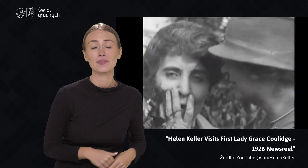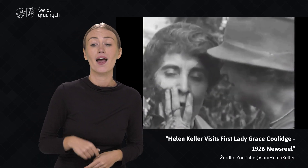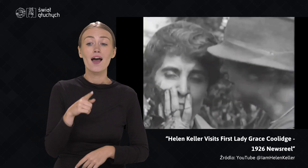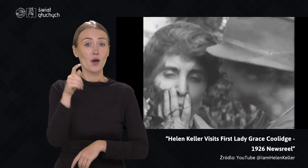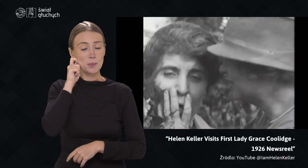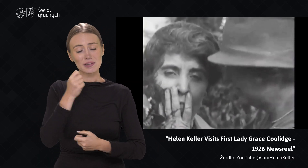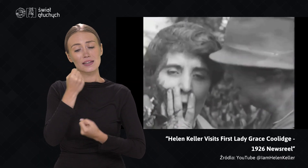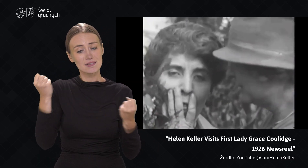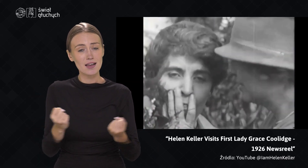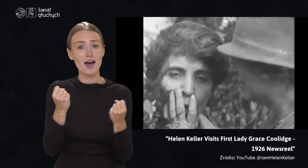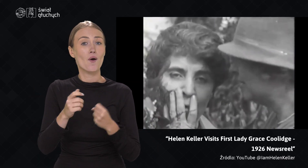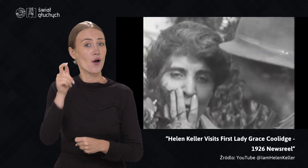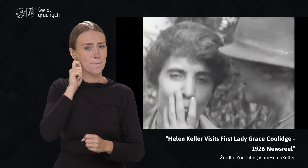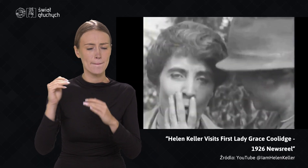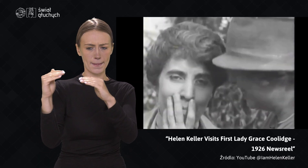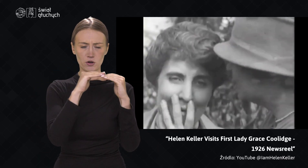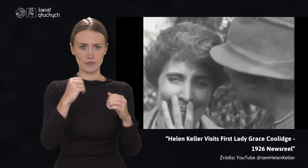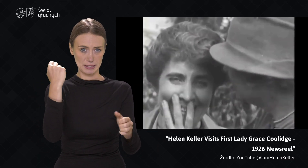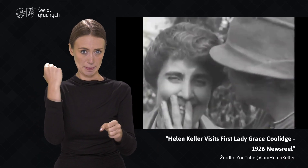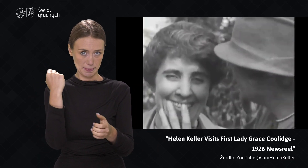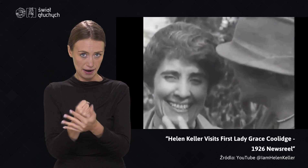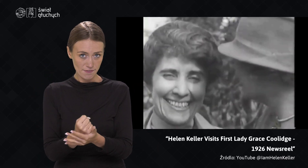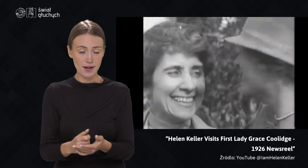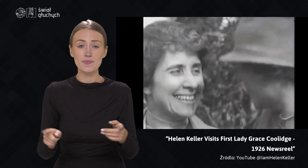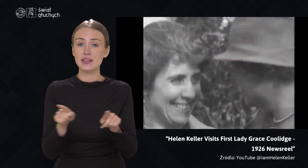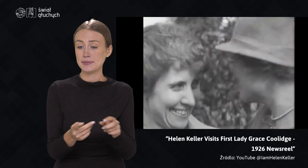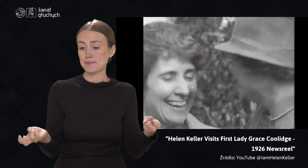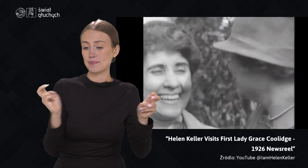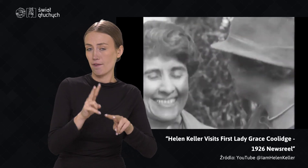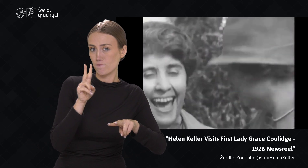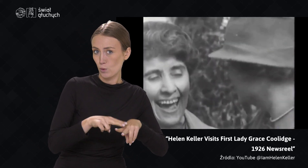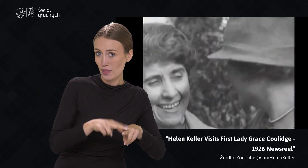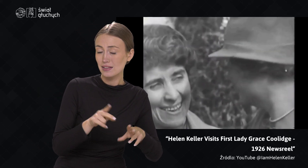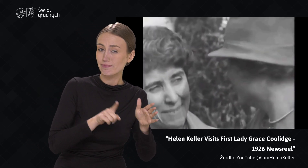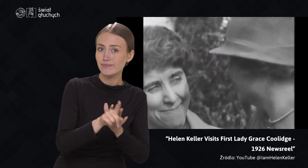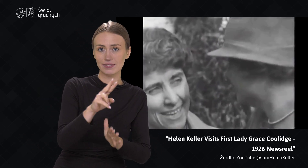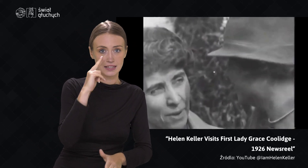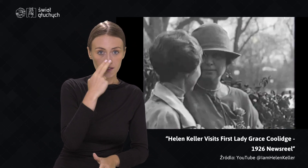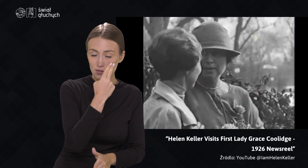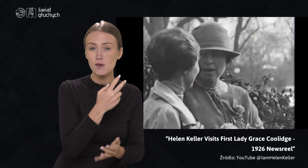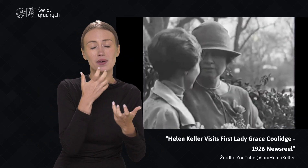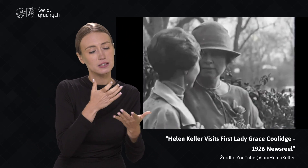Jako socjalistka walczyła o równe prawa dla kobiet, przyczyniła się do stworzenia fundacji dla niewidomych,